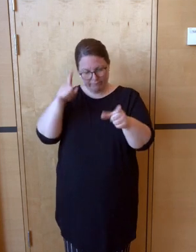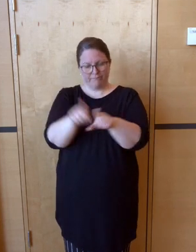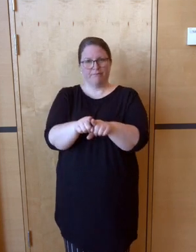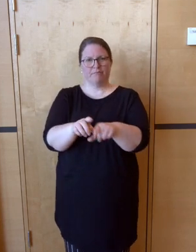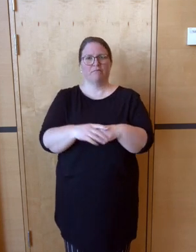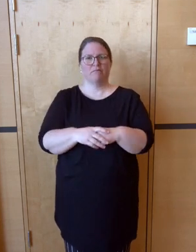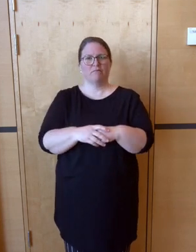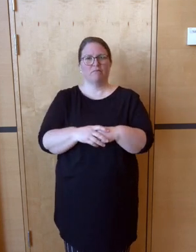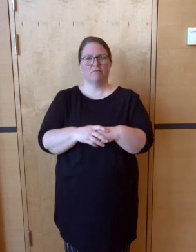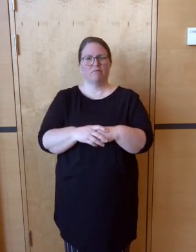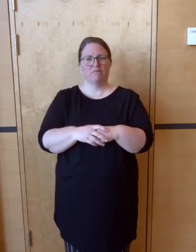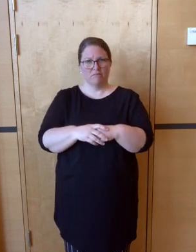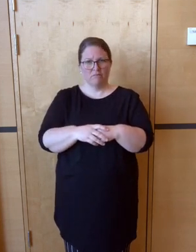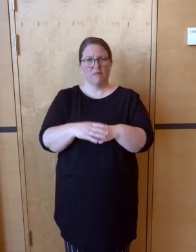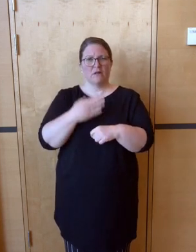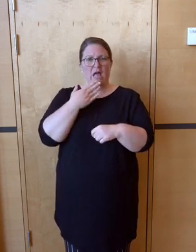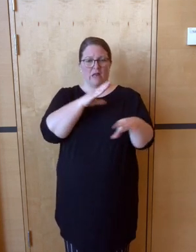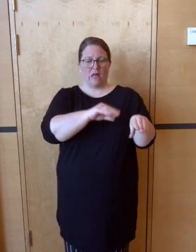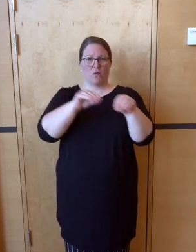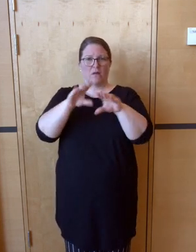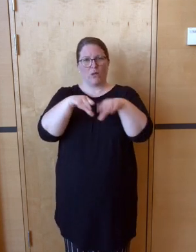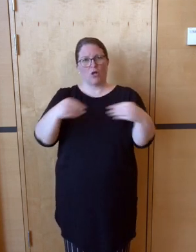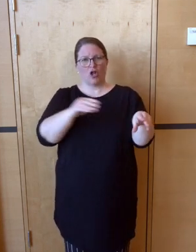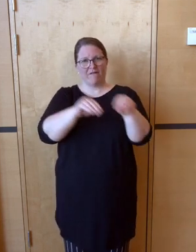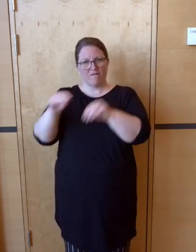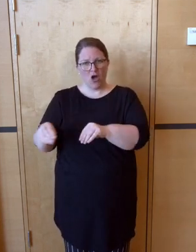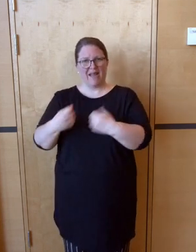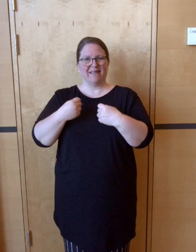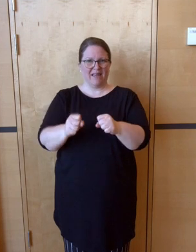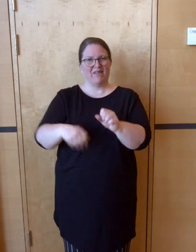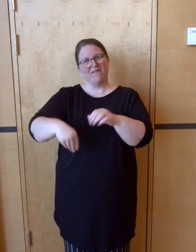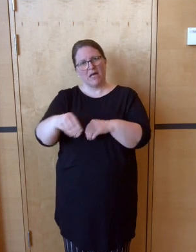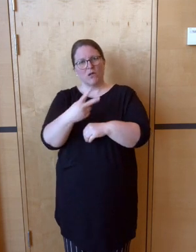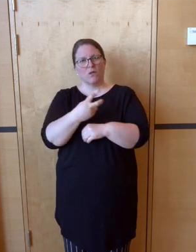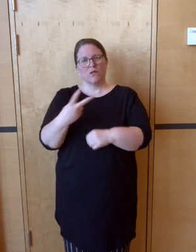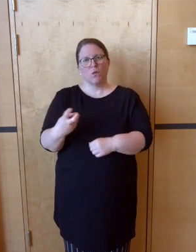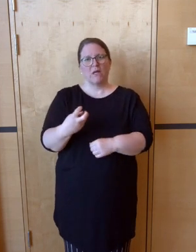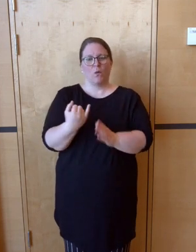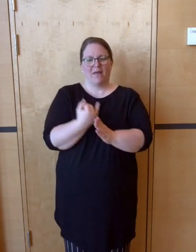Förslag till resultat överföring drift och investering 2020 samt interna resultatenheter